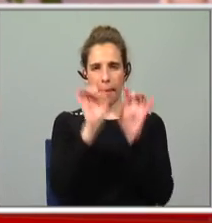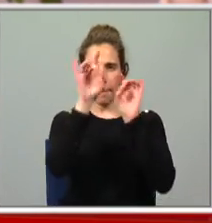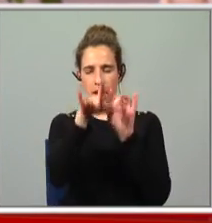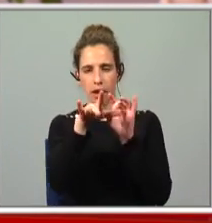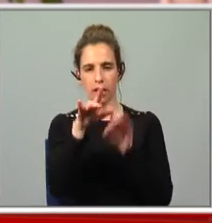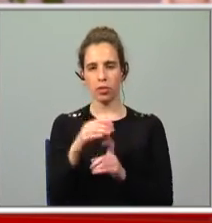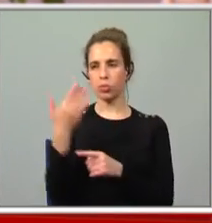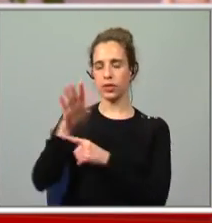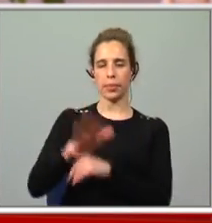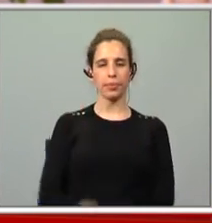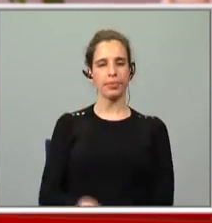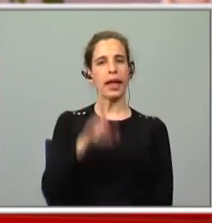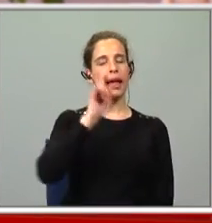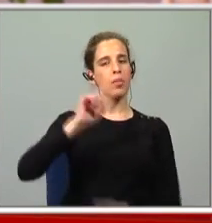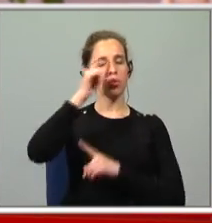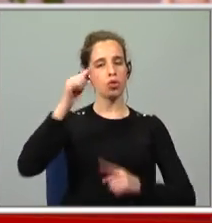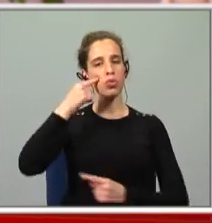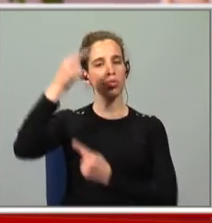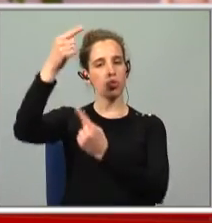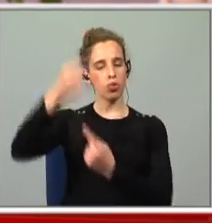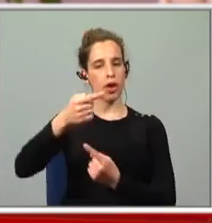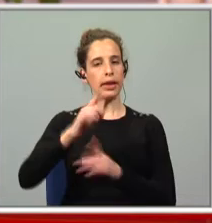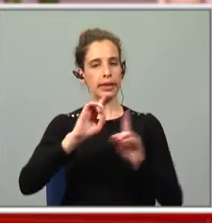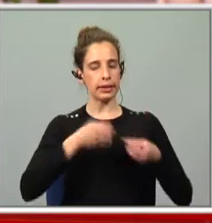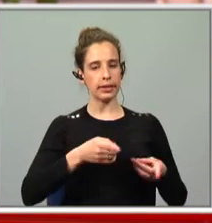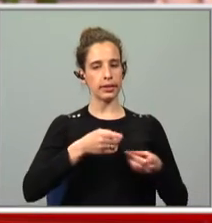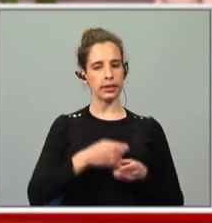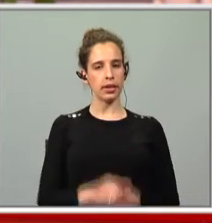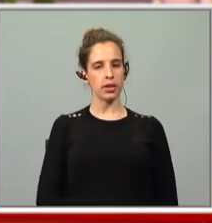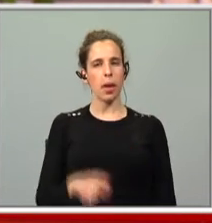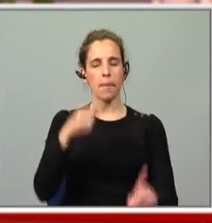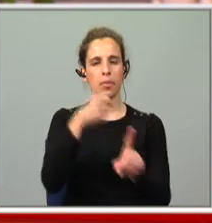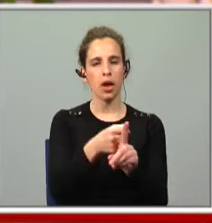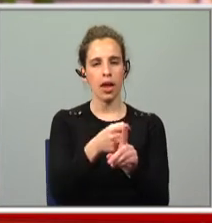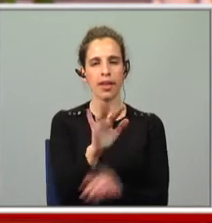por exemplo a professora nos apresentou inicialmente esta missão Será que 比如老師介紹我們最初這個任務將